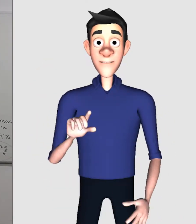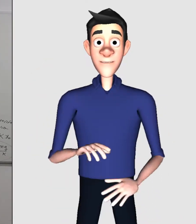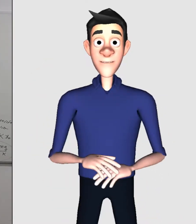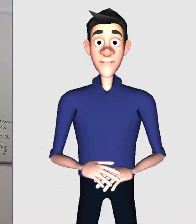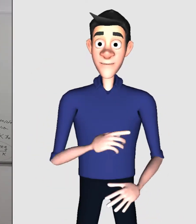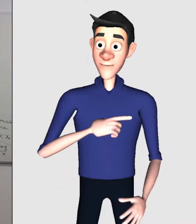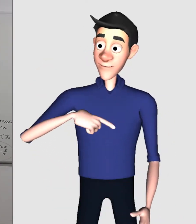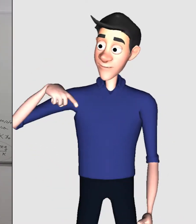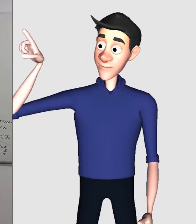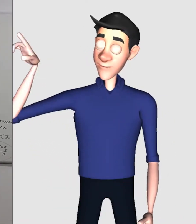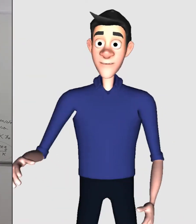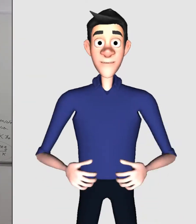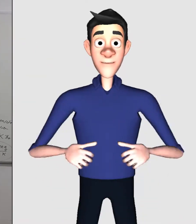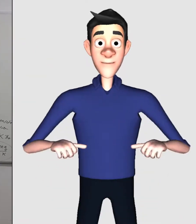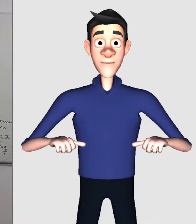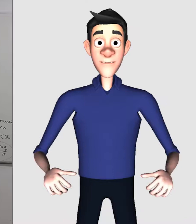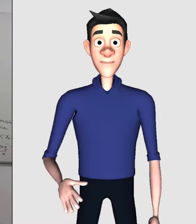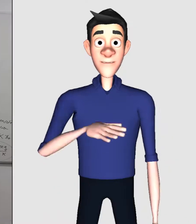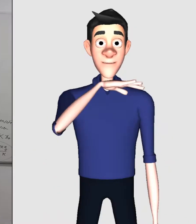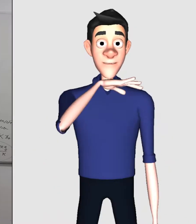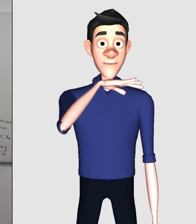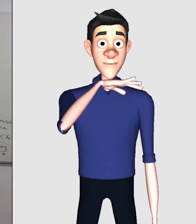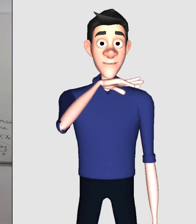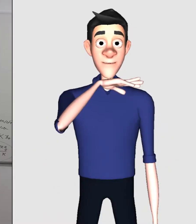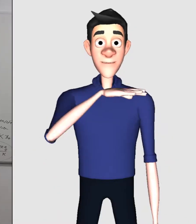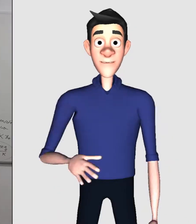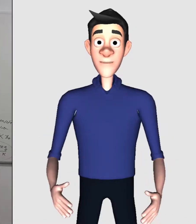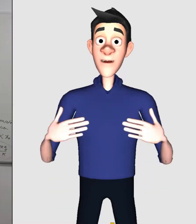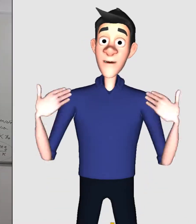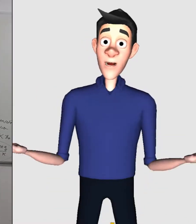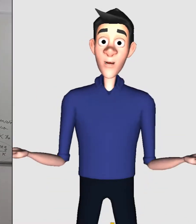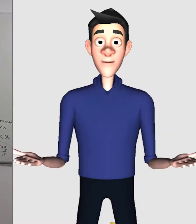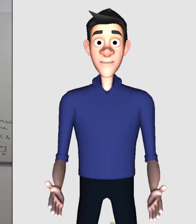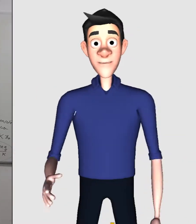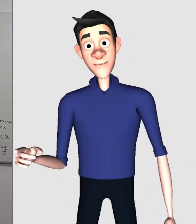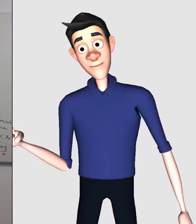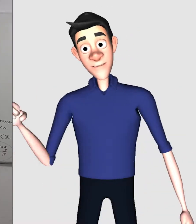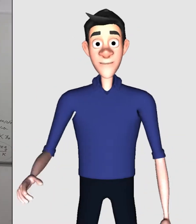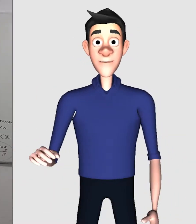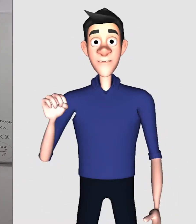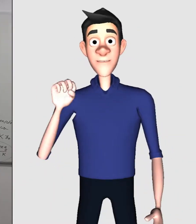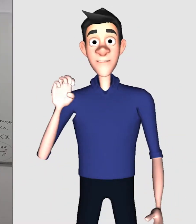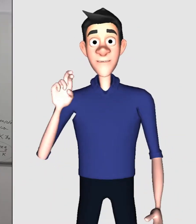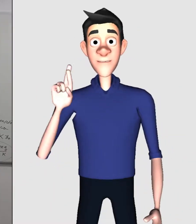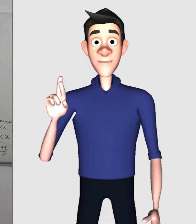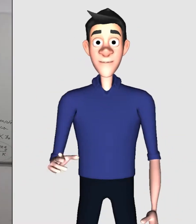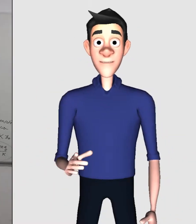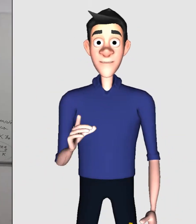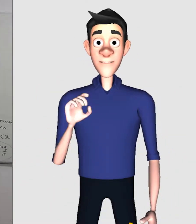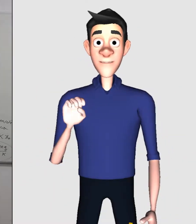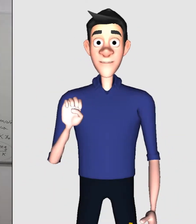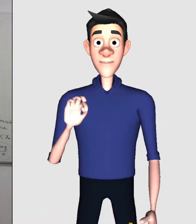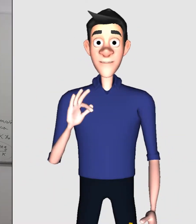Quando essa massa caiu sobre a outra ela confere também outra coisa ao sistema